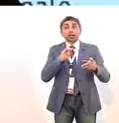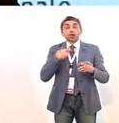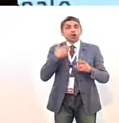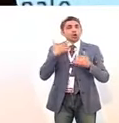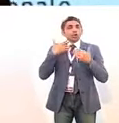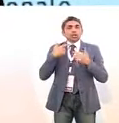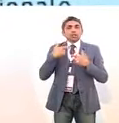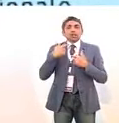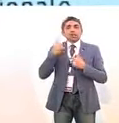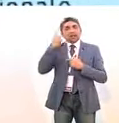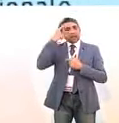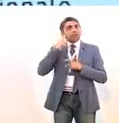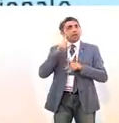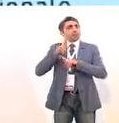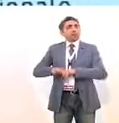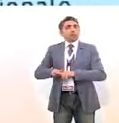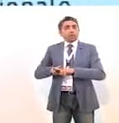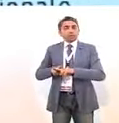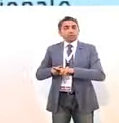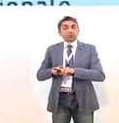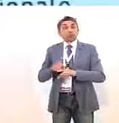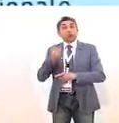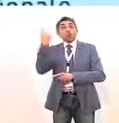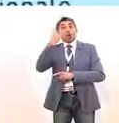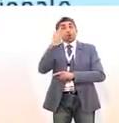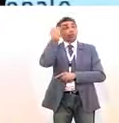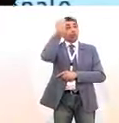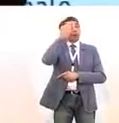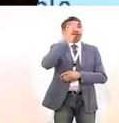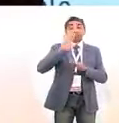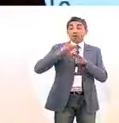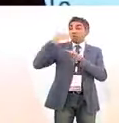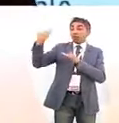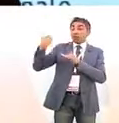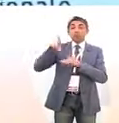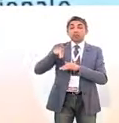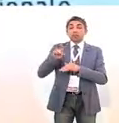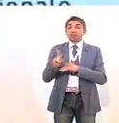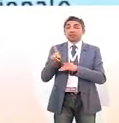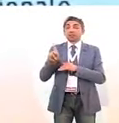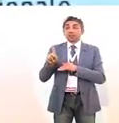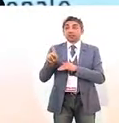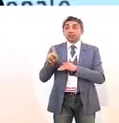nostre idee. Se c’è qualcuno che pensa che fuori dal PD sia più facile difendere